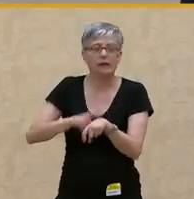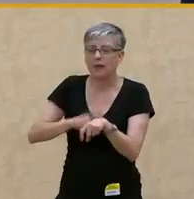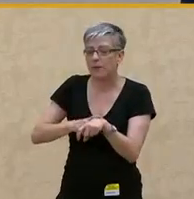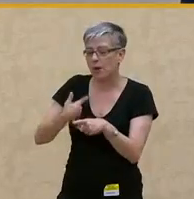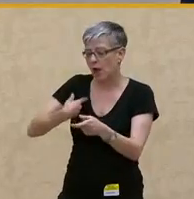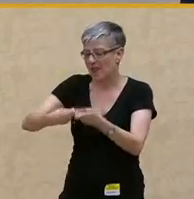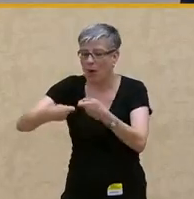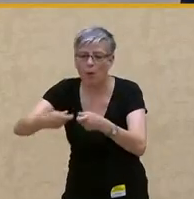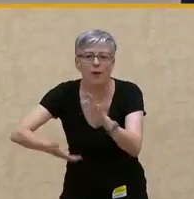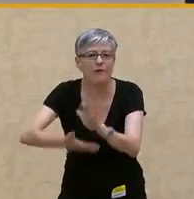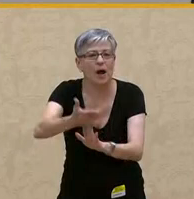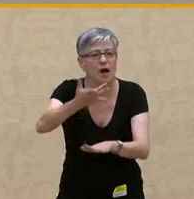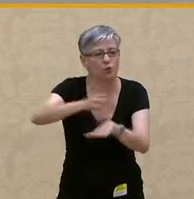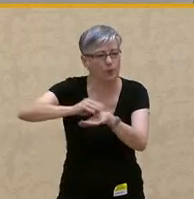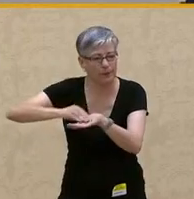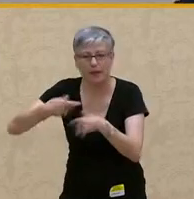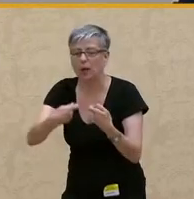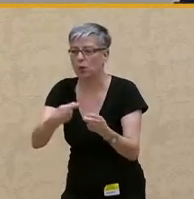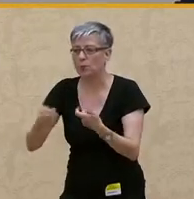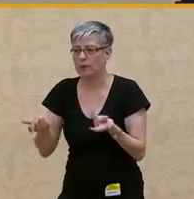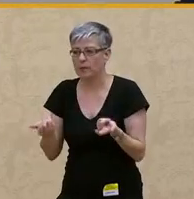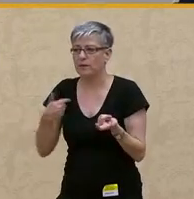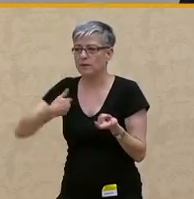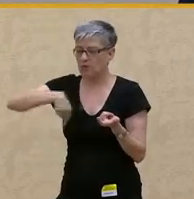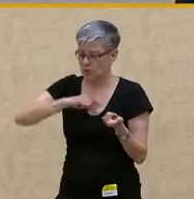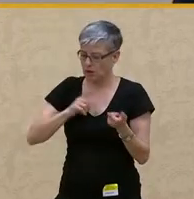al supermercado, etc., etc., etc. Tenemos un sordociego que había sido